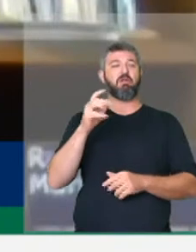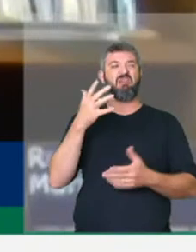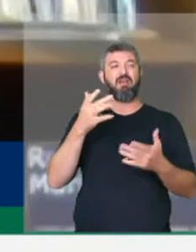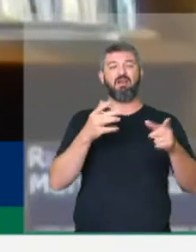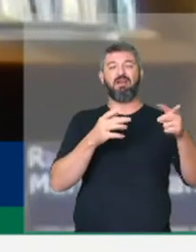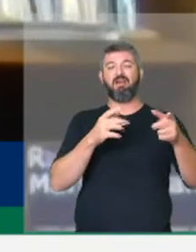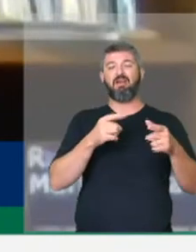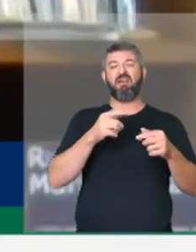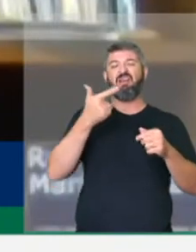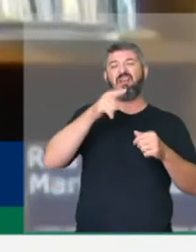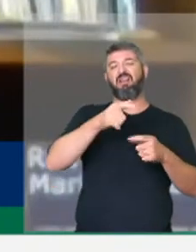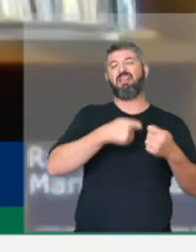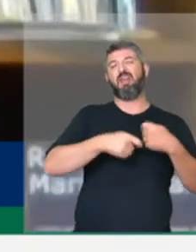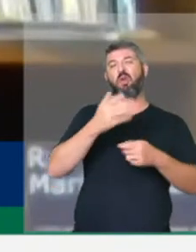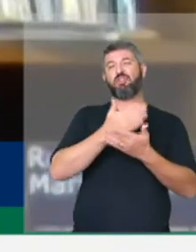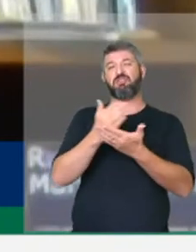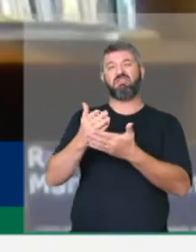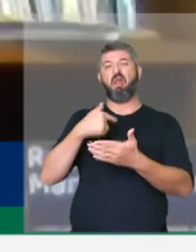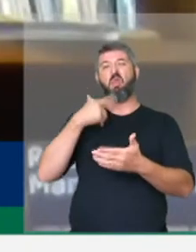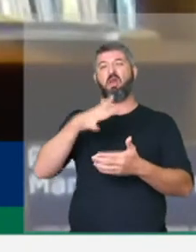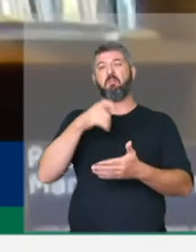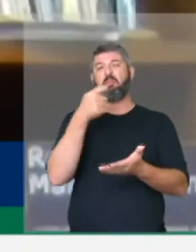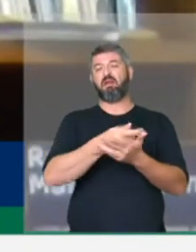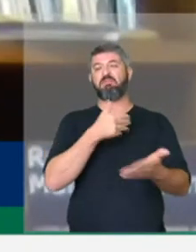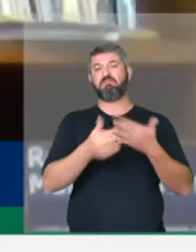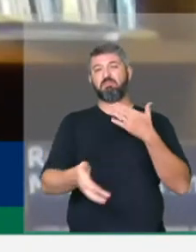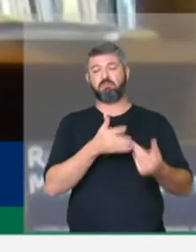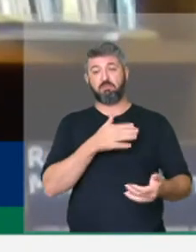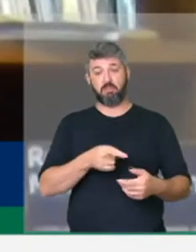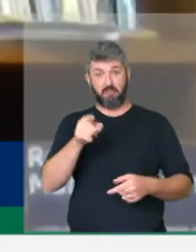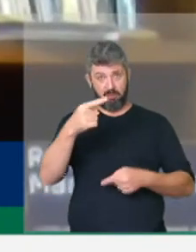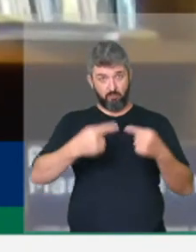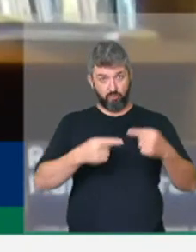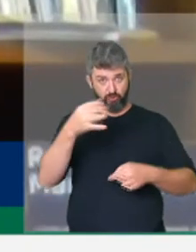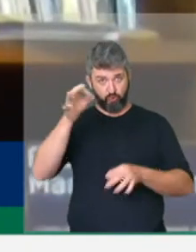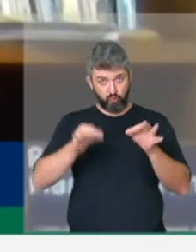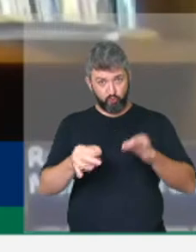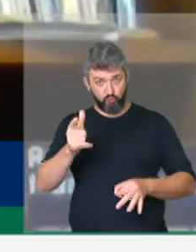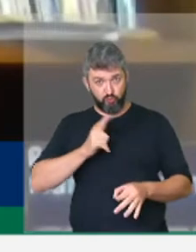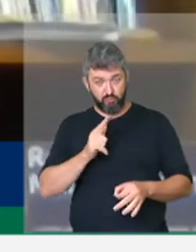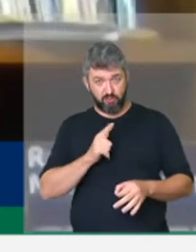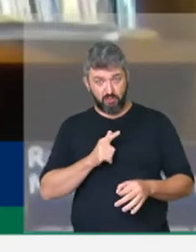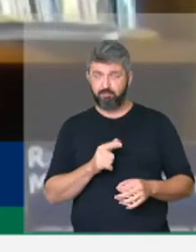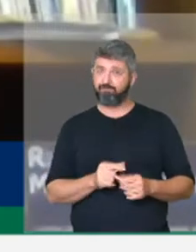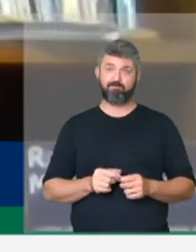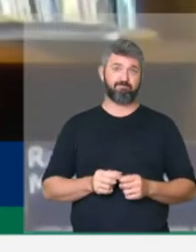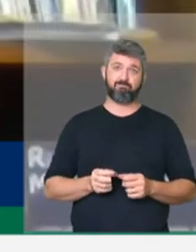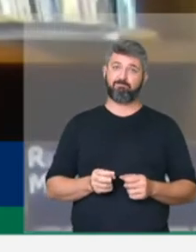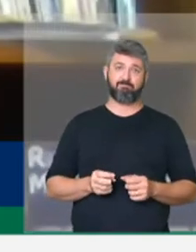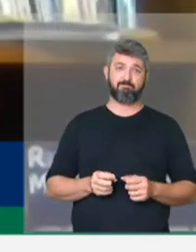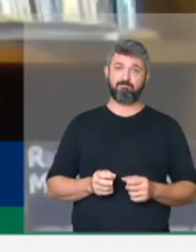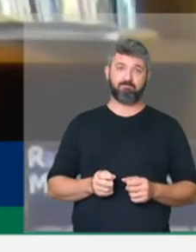E PEDE QUE TODOS VOTEM SIM A ESSA... EMENDA. [DEPUTADO]: PRESIDENTE, O SOLIDARIEDADE MUDA PARA SIM, PRESIDENTE. -- [DEPUTADO]: